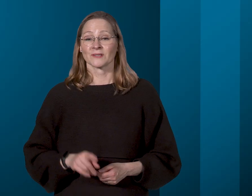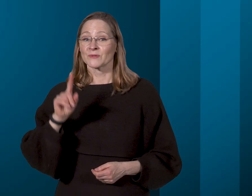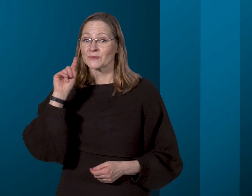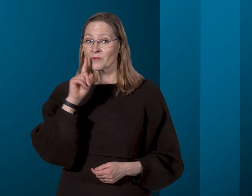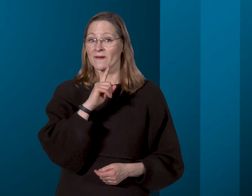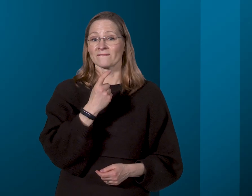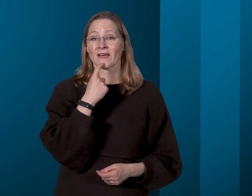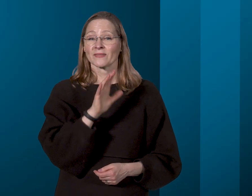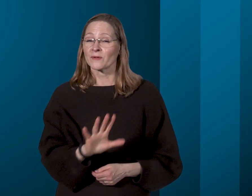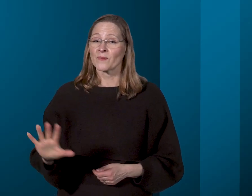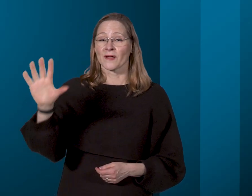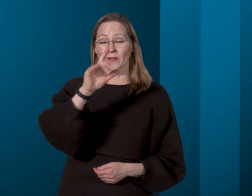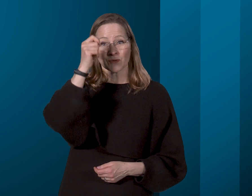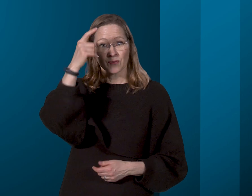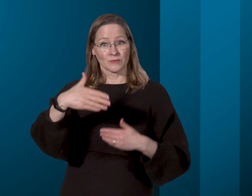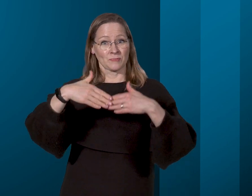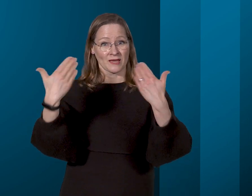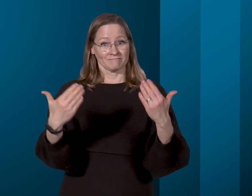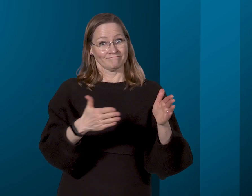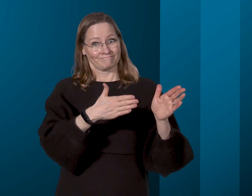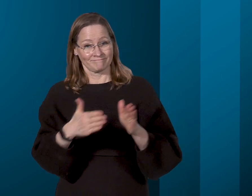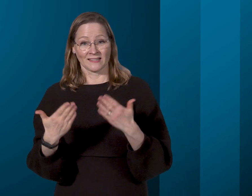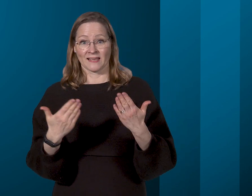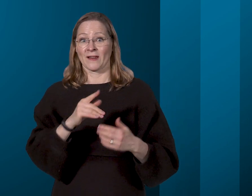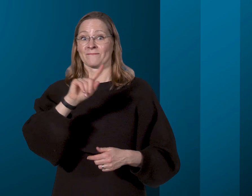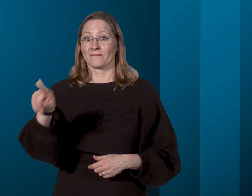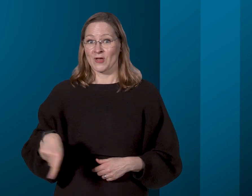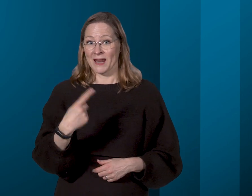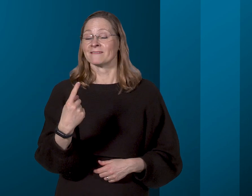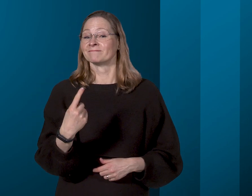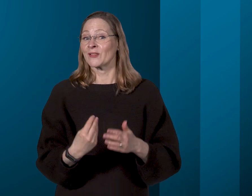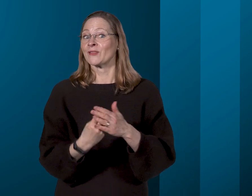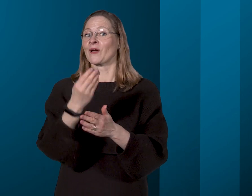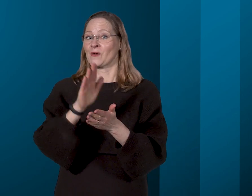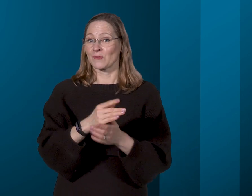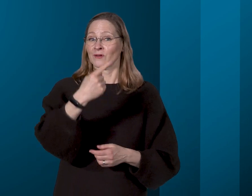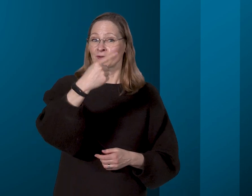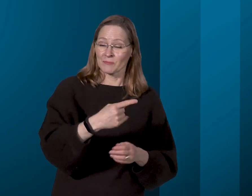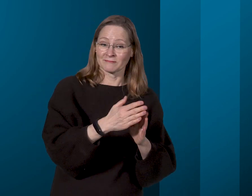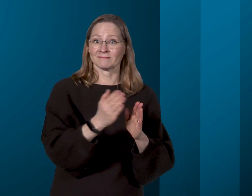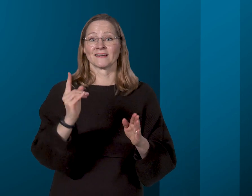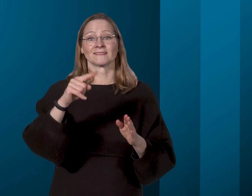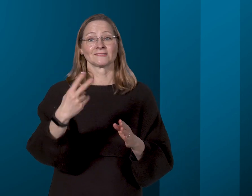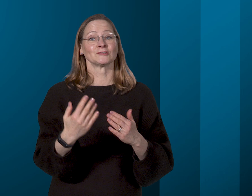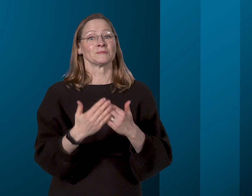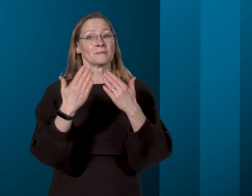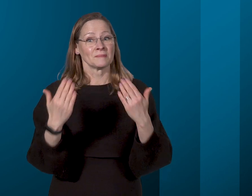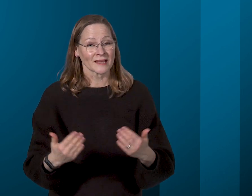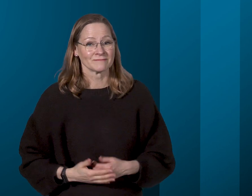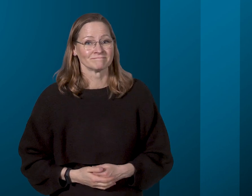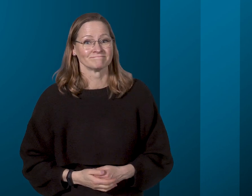Kuurojen valtakunnalliset kulttuuripäivät järjestetään tänä vuonna 10.−12.5.2024, -